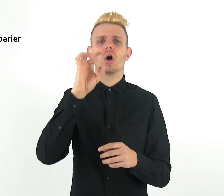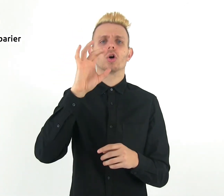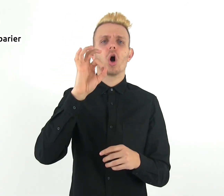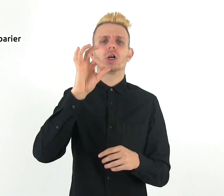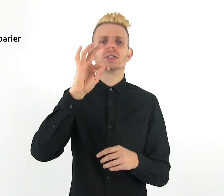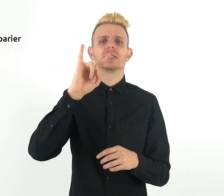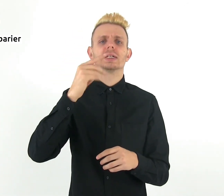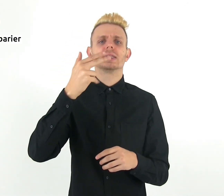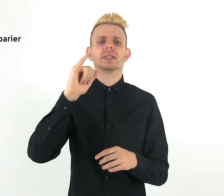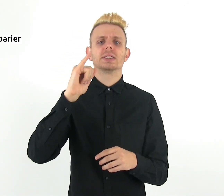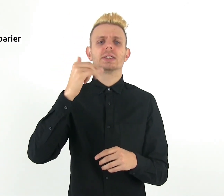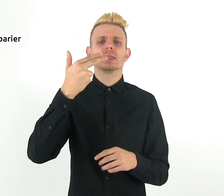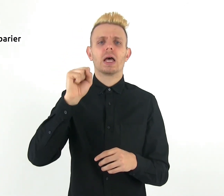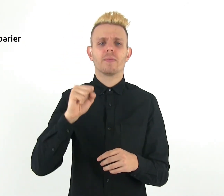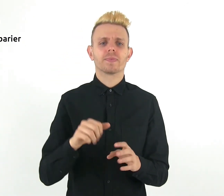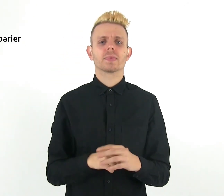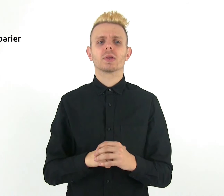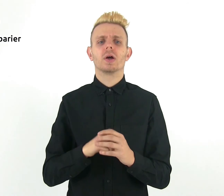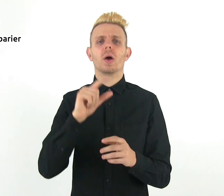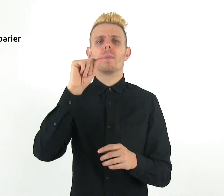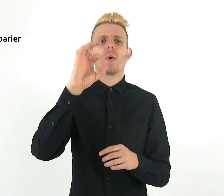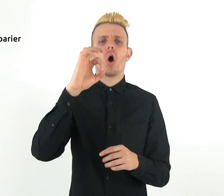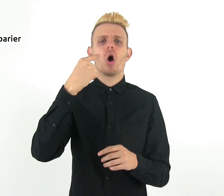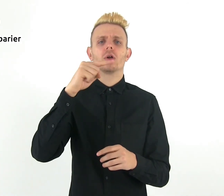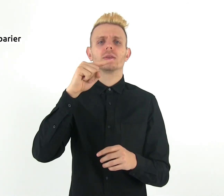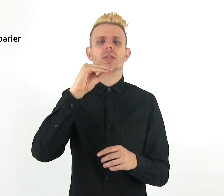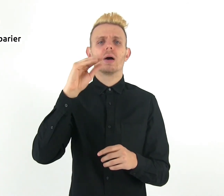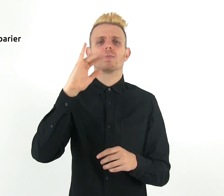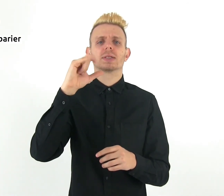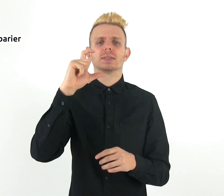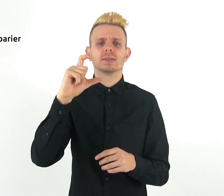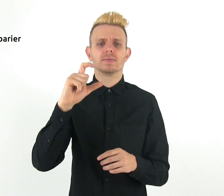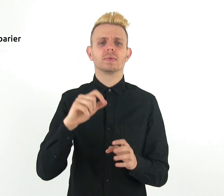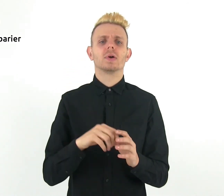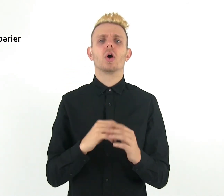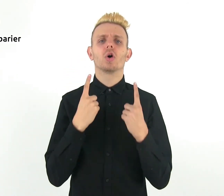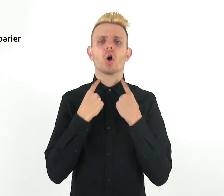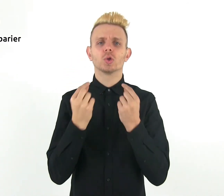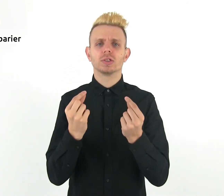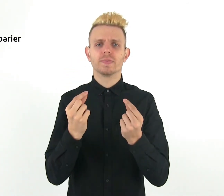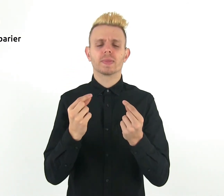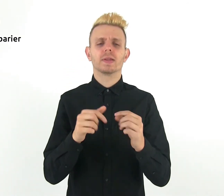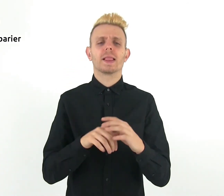Gostynina, Poddębic, Koluszki,